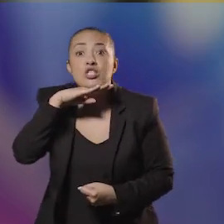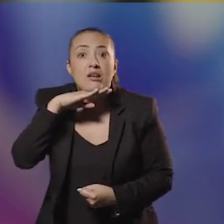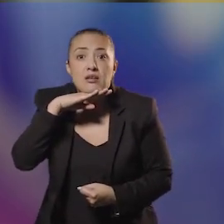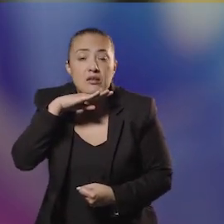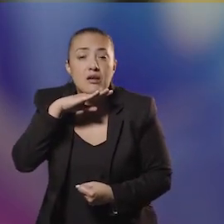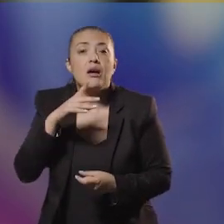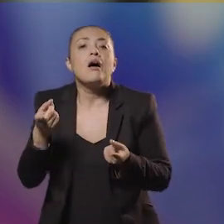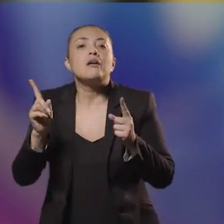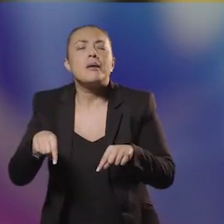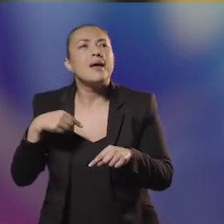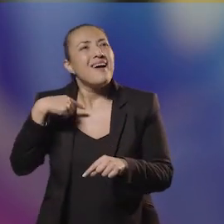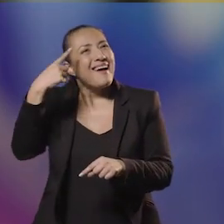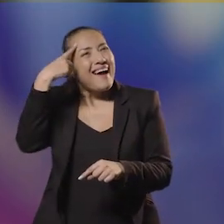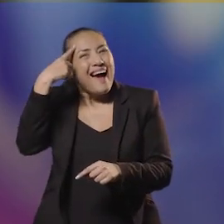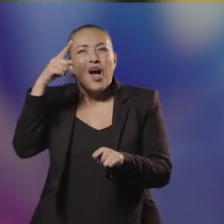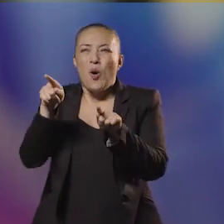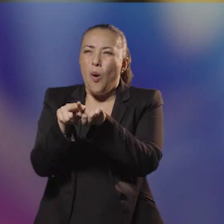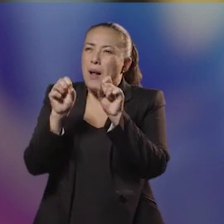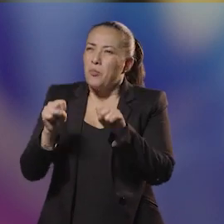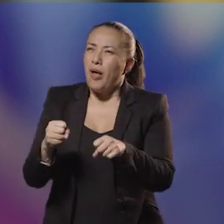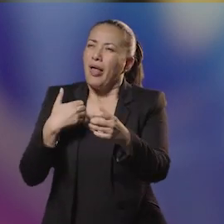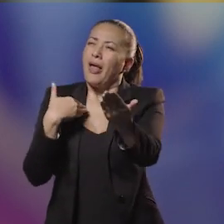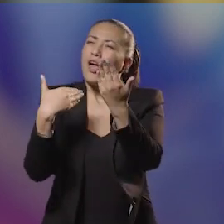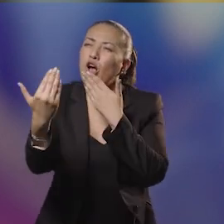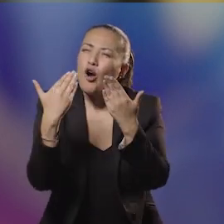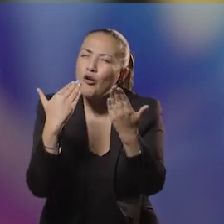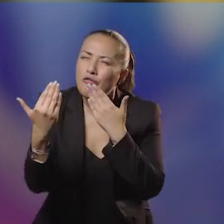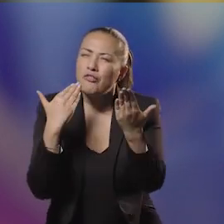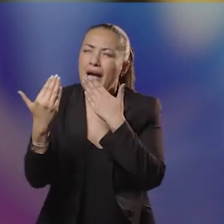y esa posibilidad de creer y confiar y poner límites,